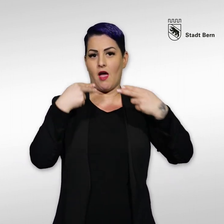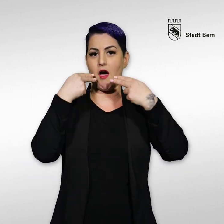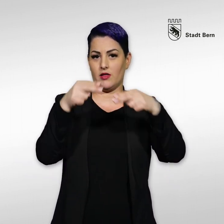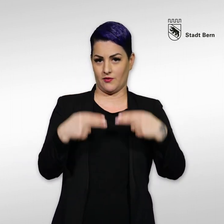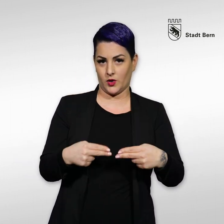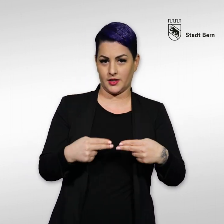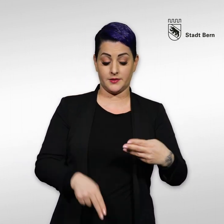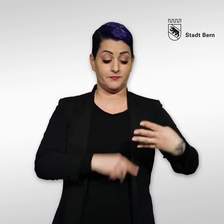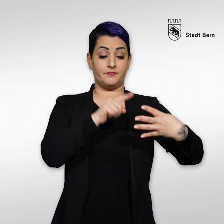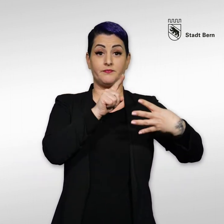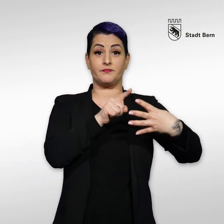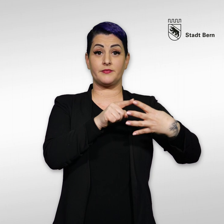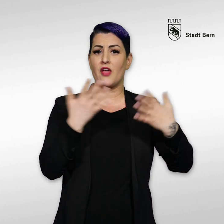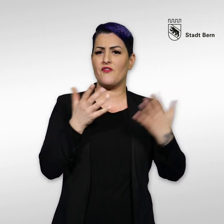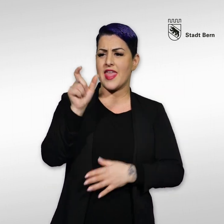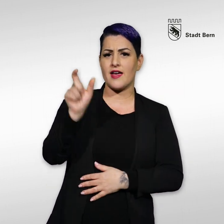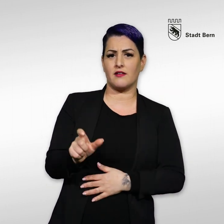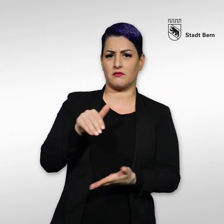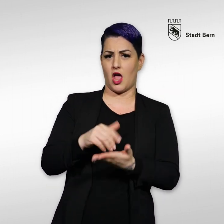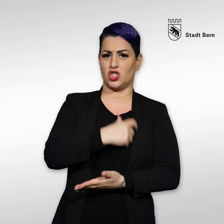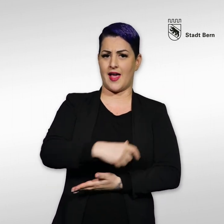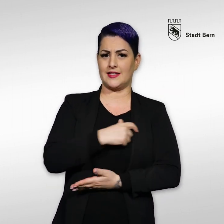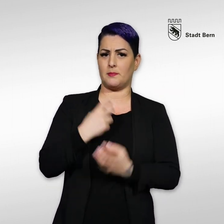Folgende Fragen werden beantwortet: